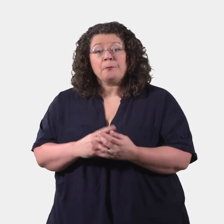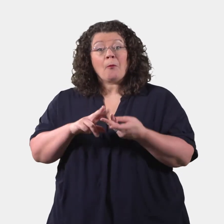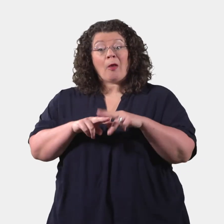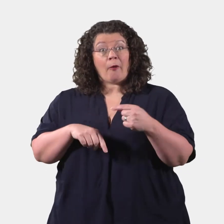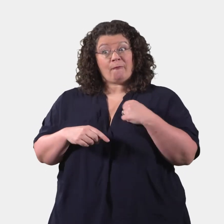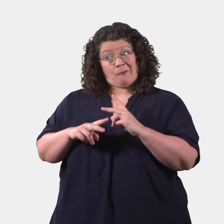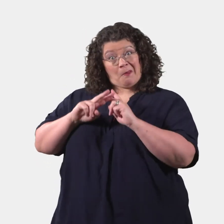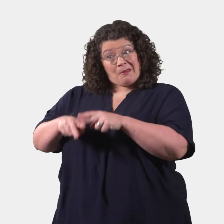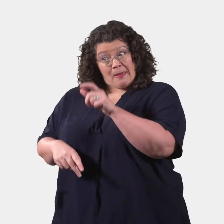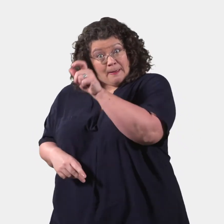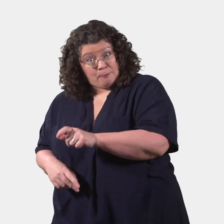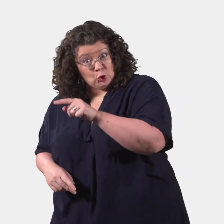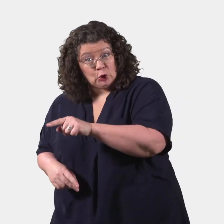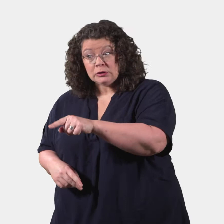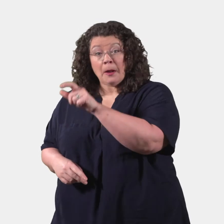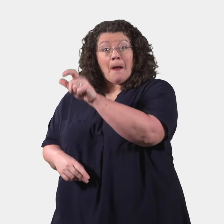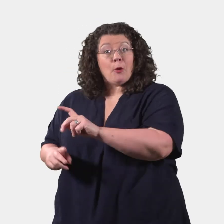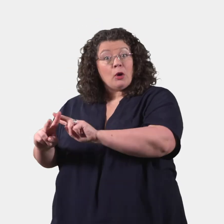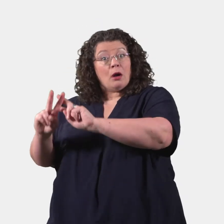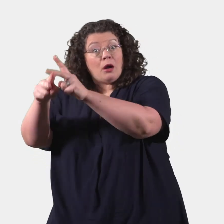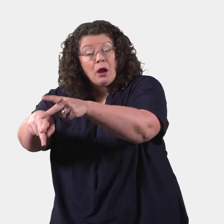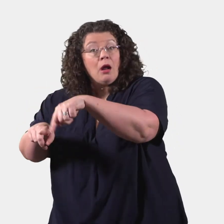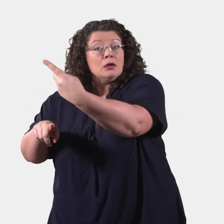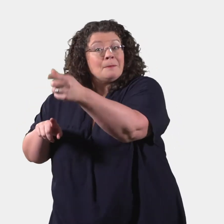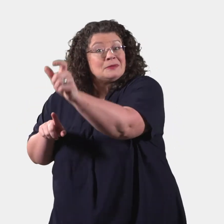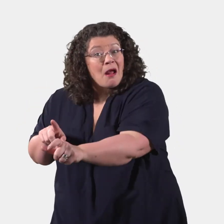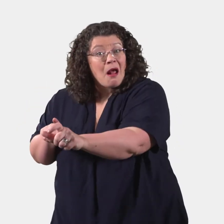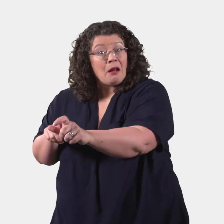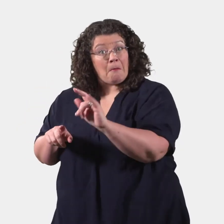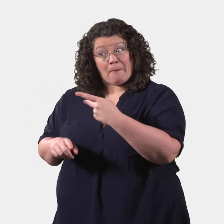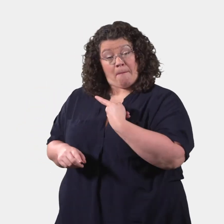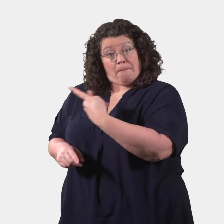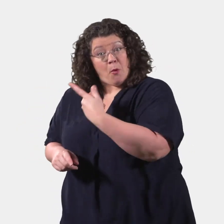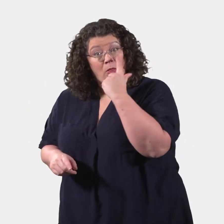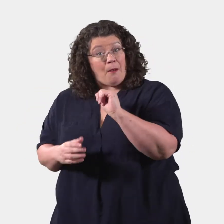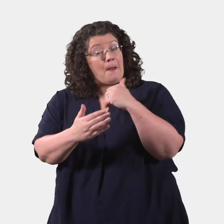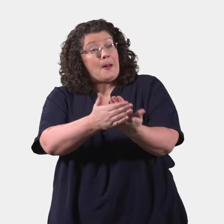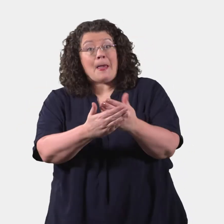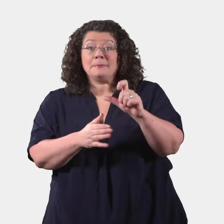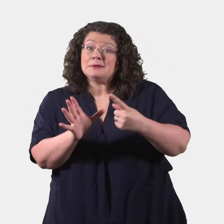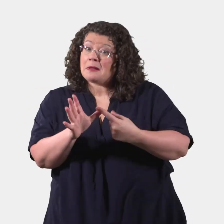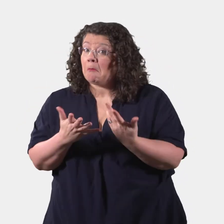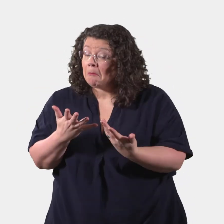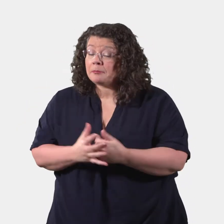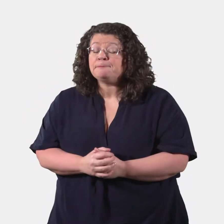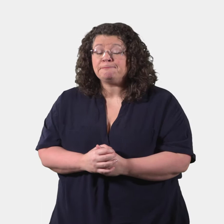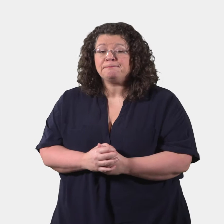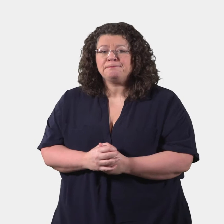Os ydych chi'n gofalu am berson, sydd hefyd yn rhoi gofal i rywun, gall y ddau ohonoch chi gael Lwfans Gofalwyr.